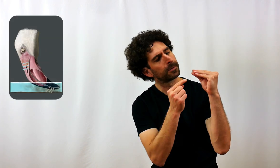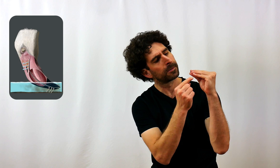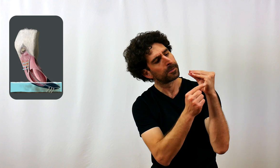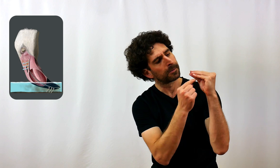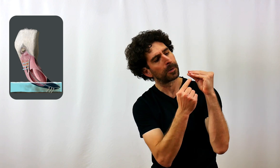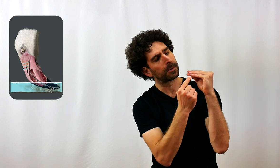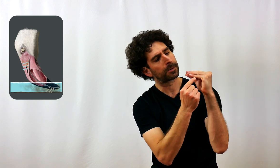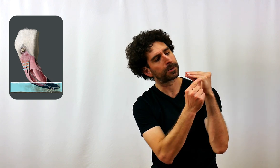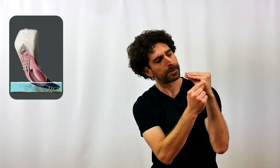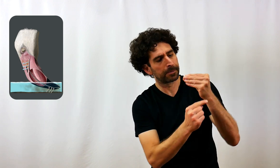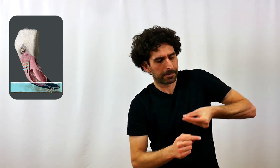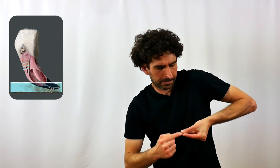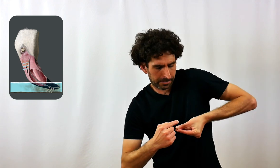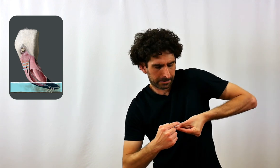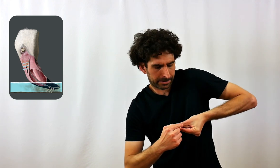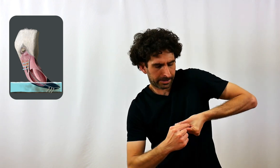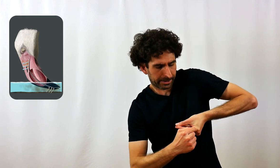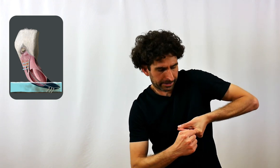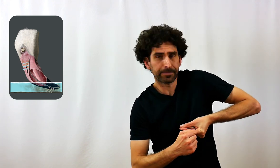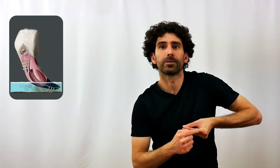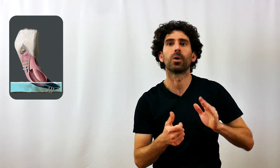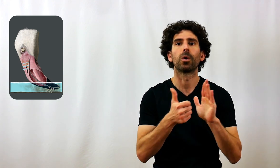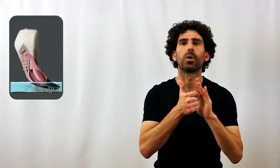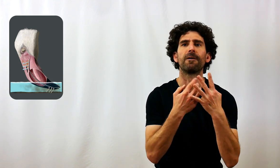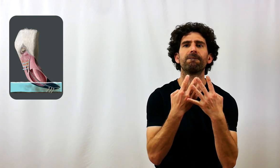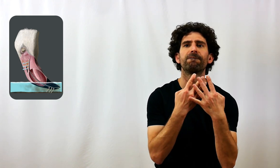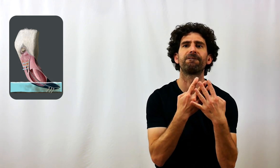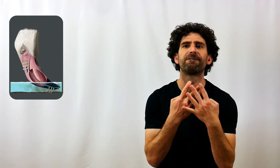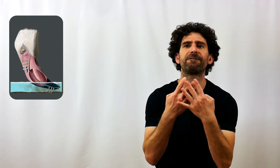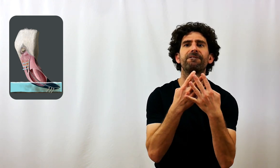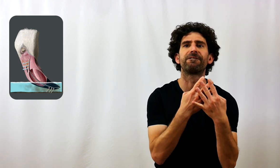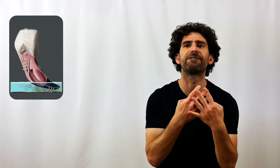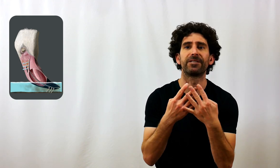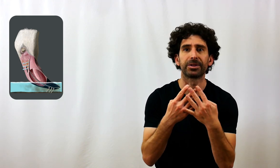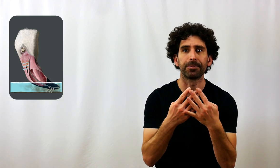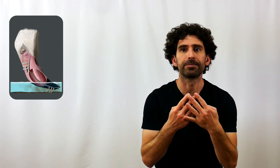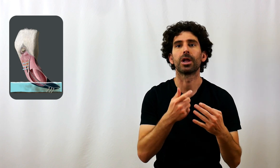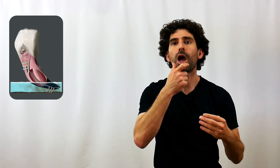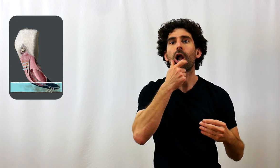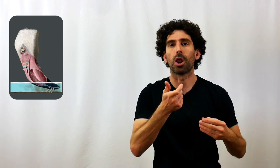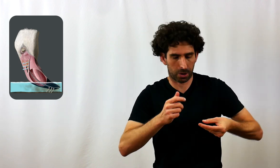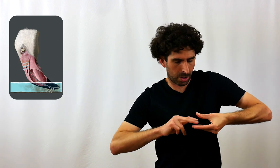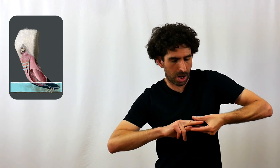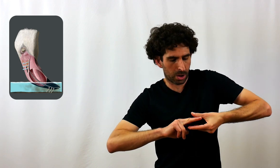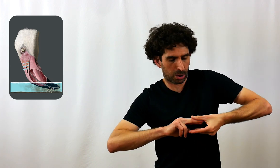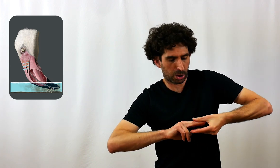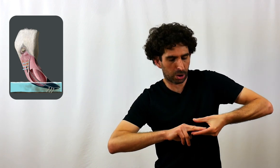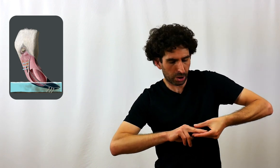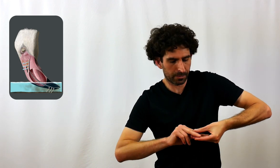est muni de disques sur les côtés . Ils ont un rôle de filtration. Quand la langue s'agite dans le bec,